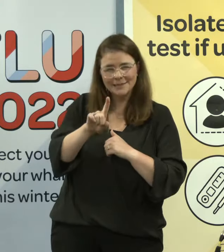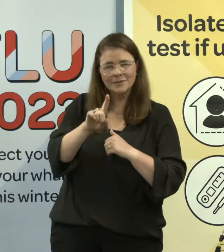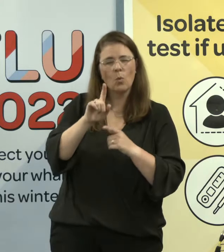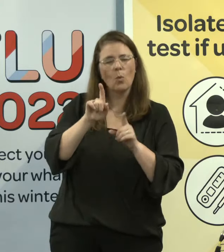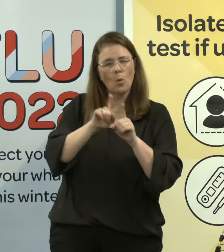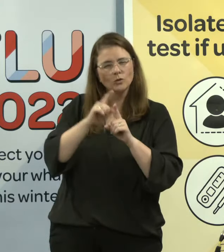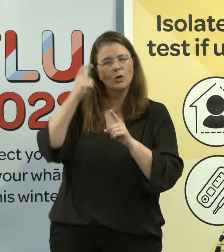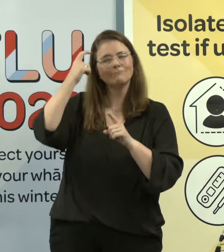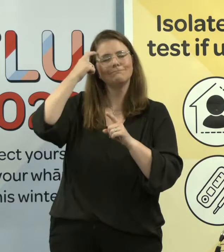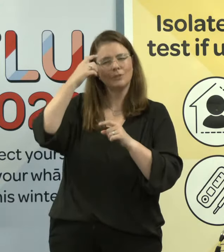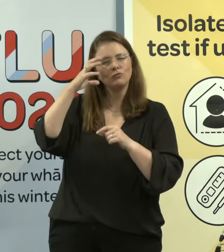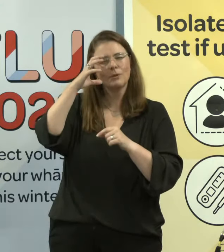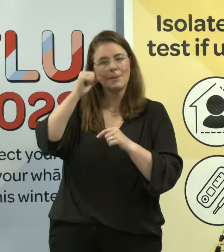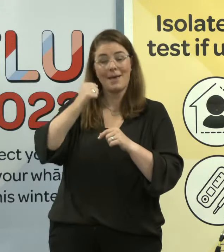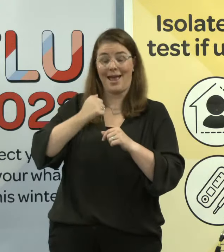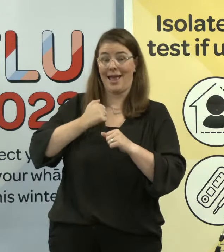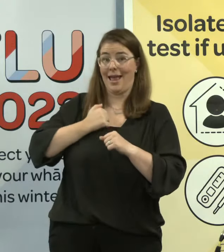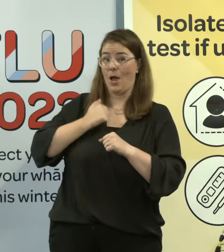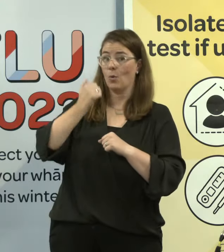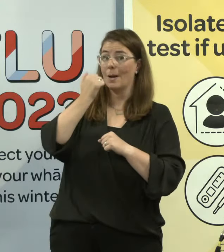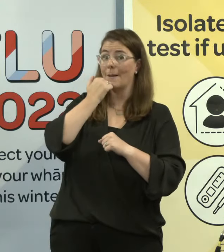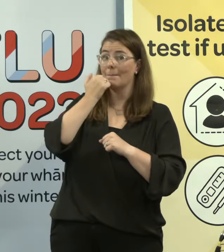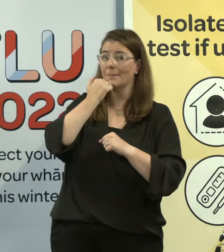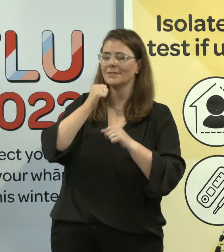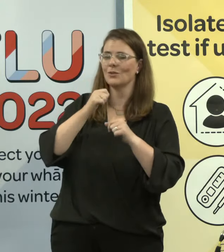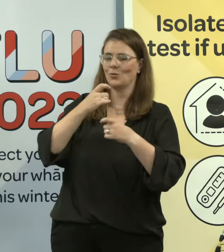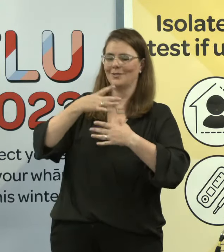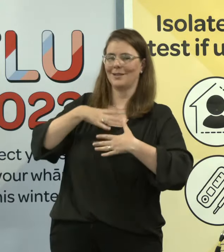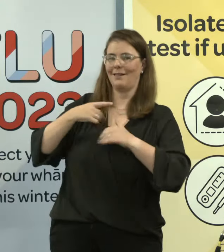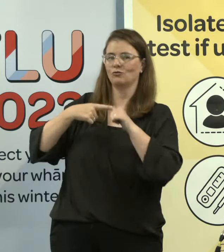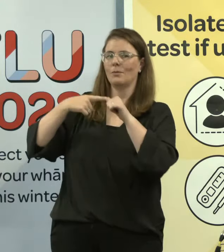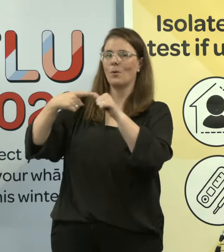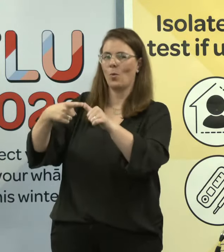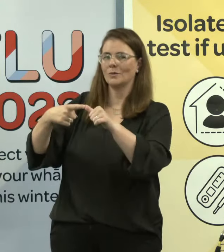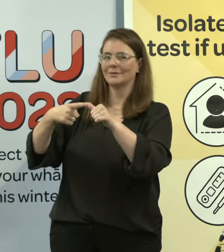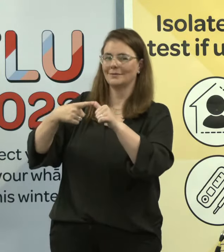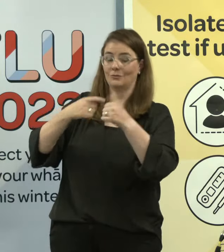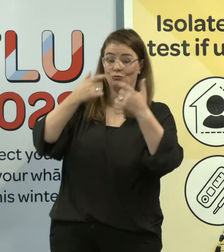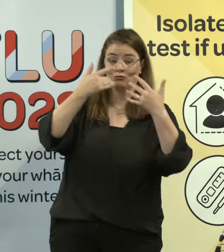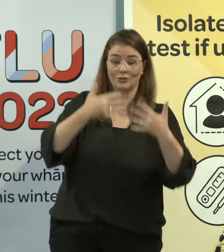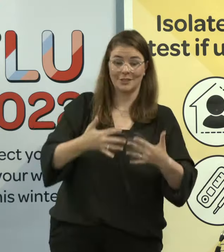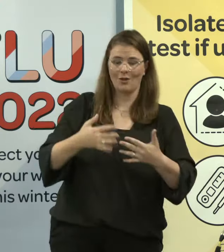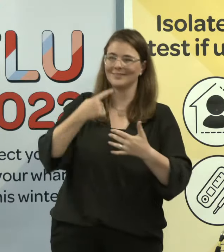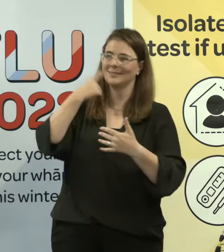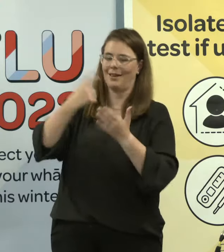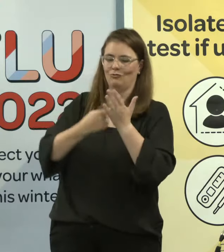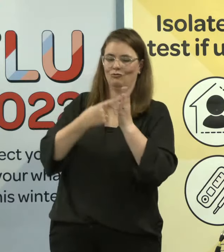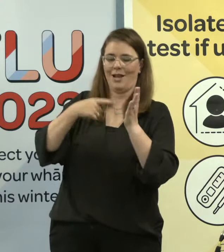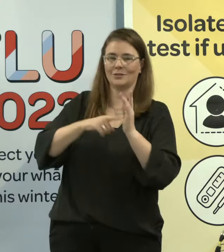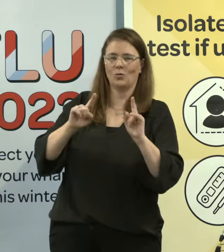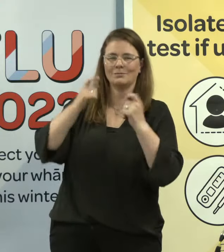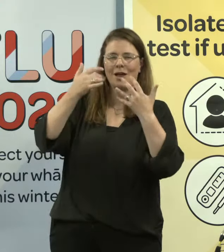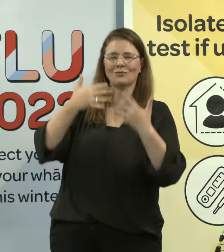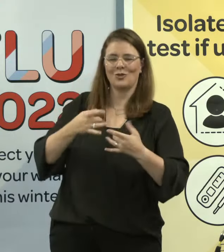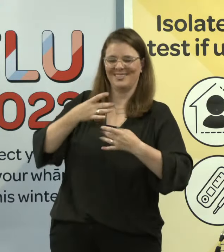Ki taku whakaaro kua piki ake te maia mai i nga nama keehi kua